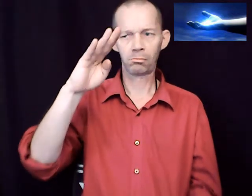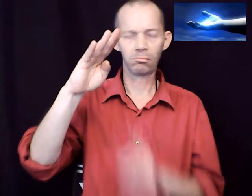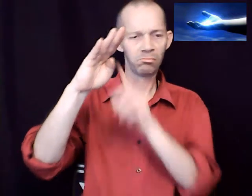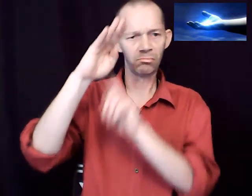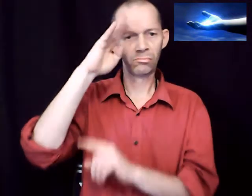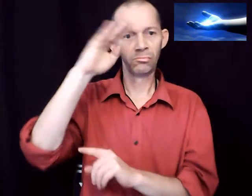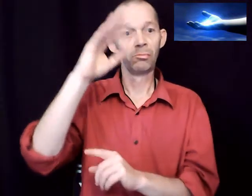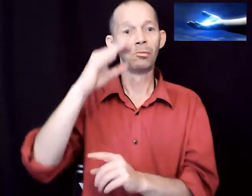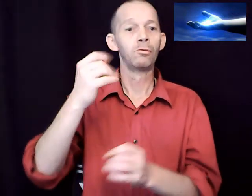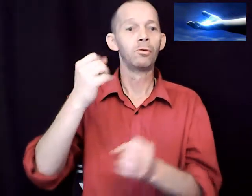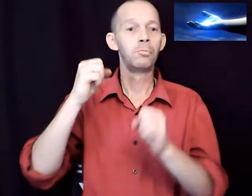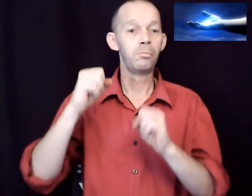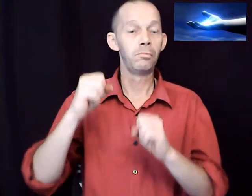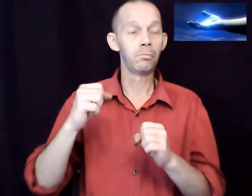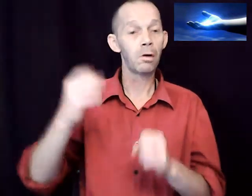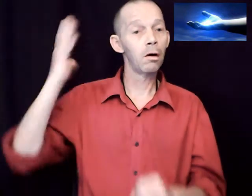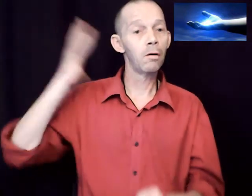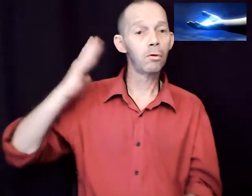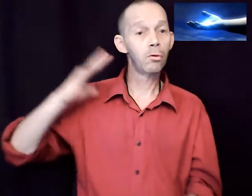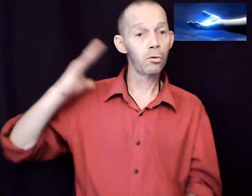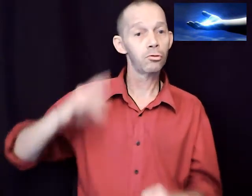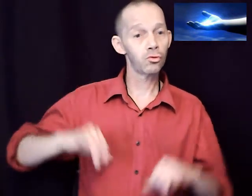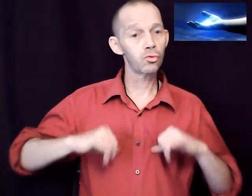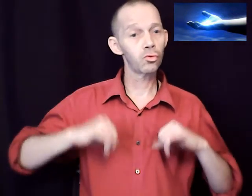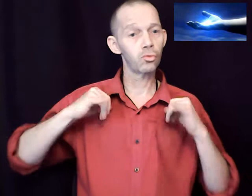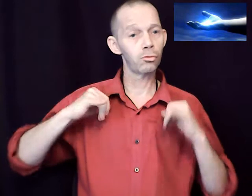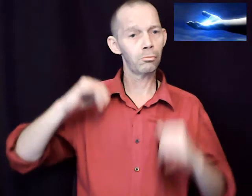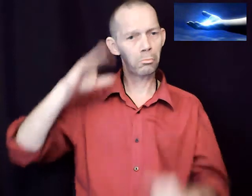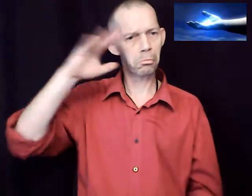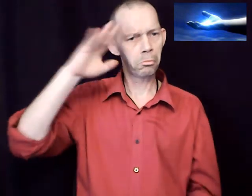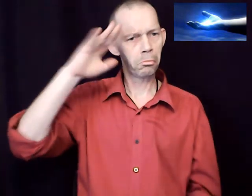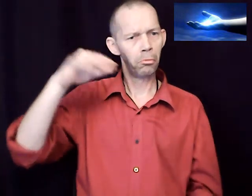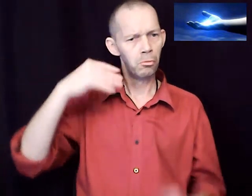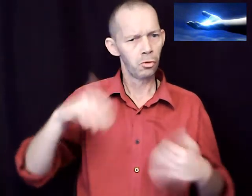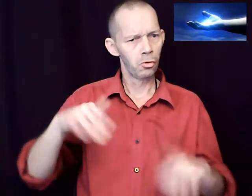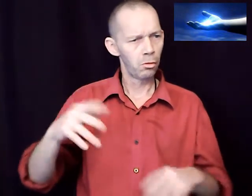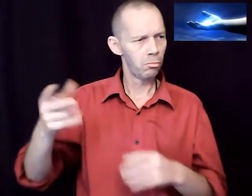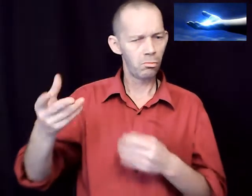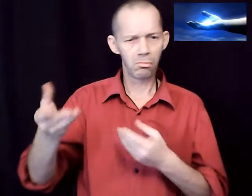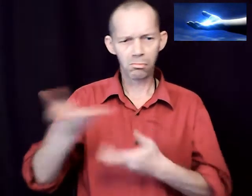Je suis le canal Le canal c'est quand j'étais jeune, je canalise beaucoup